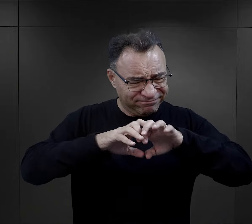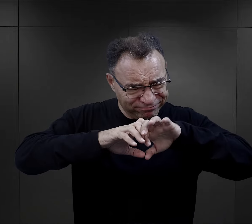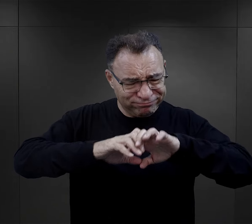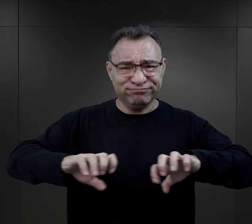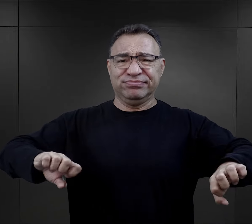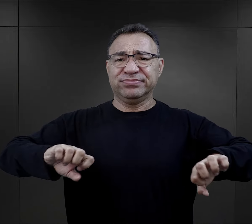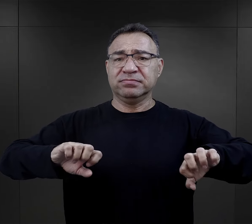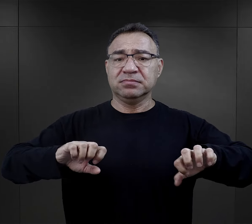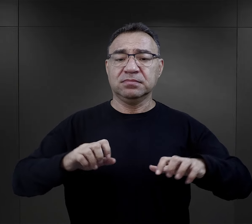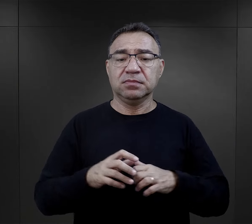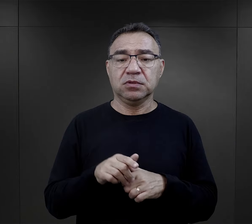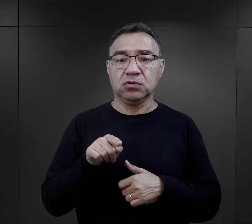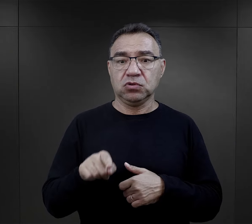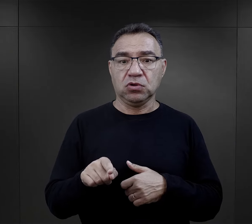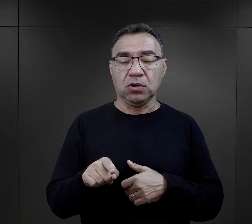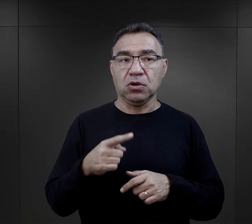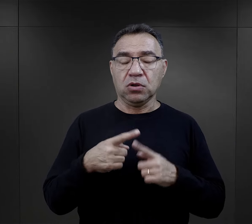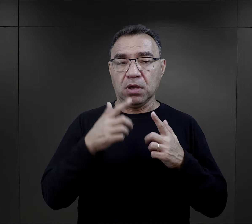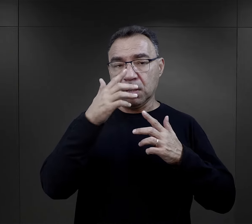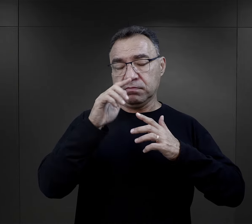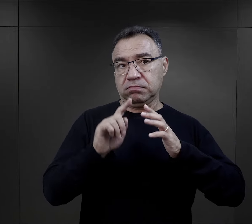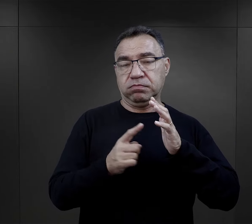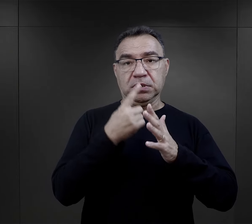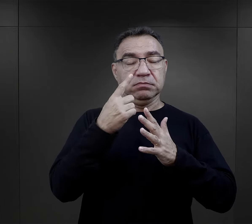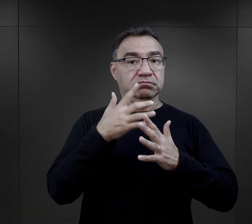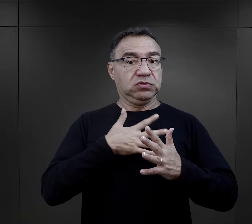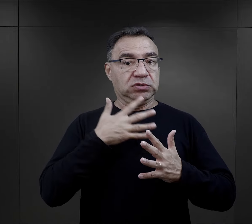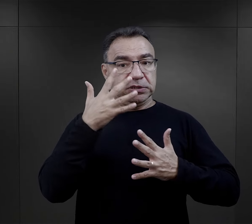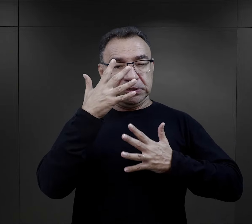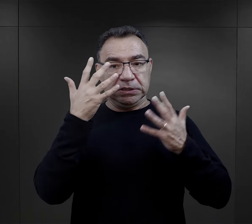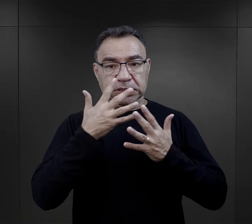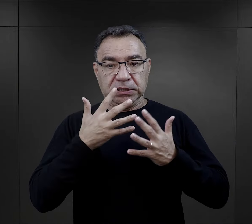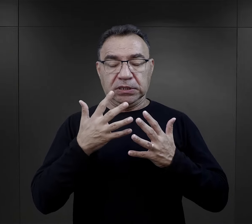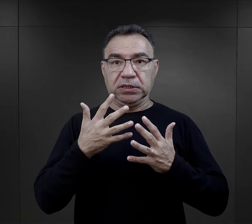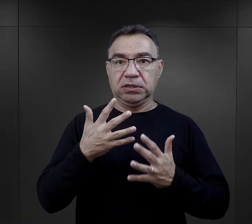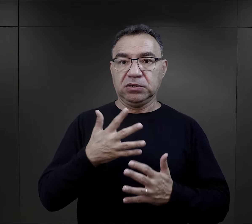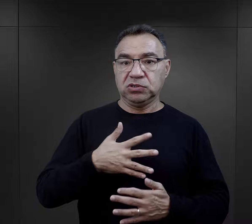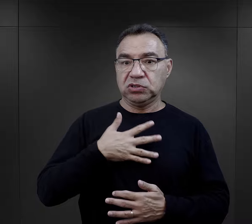To już było takim pierwszym wstrząsem, pierwszym takim